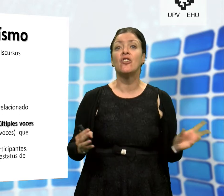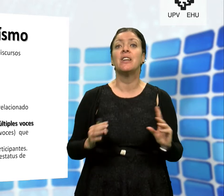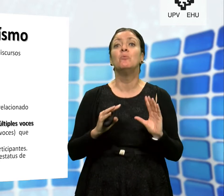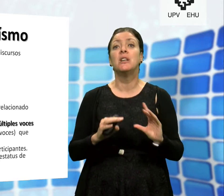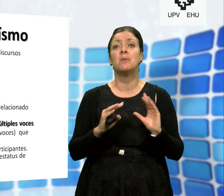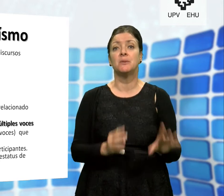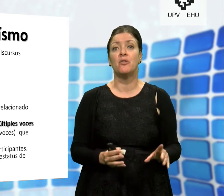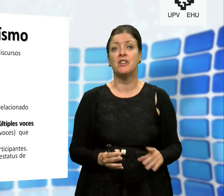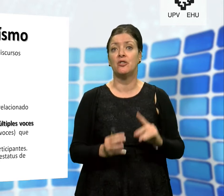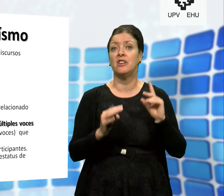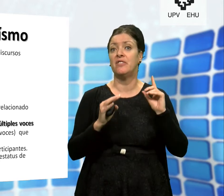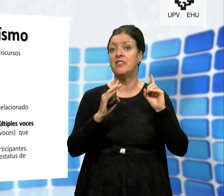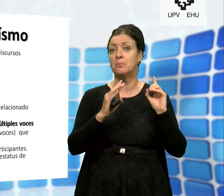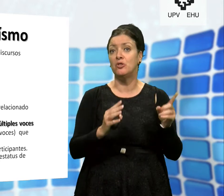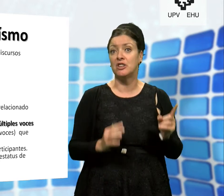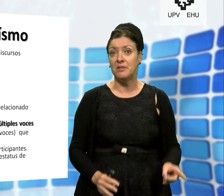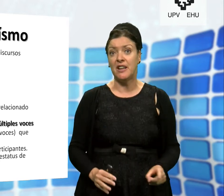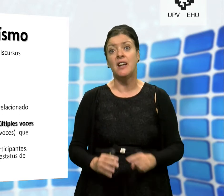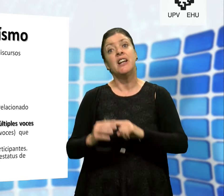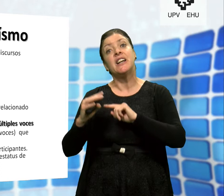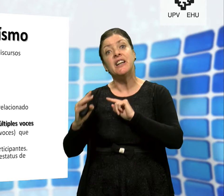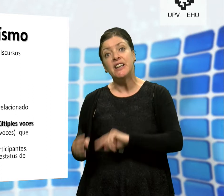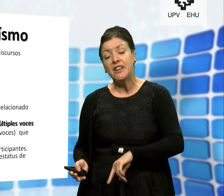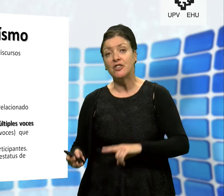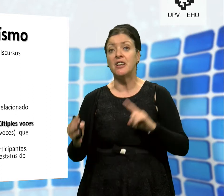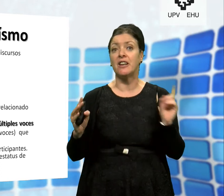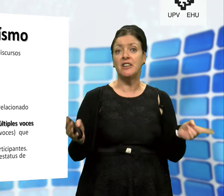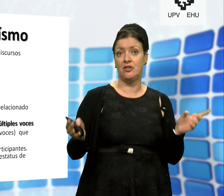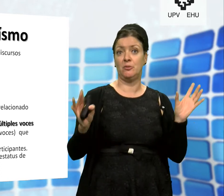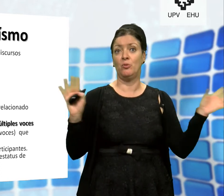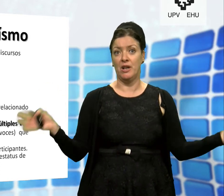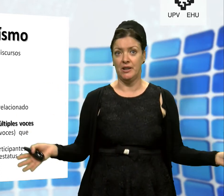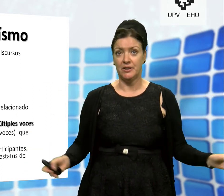de múltiples voces con diferentes puntos de vista, criterios y registros plurales.